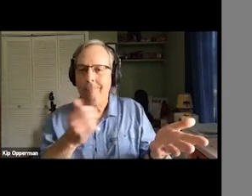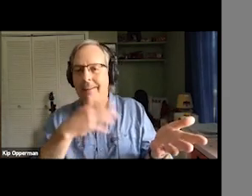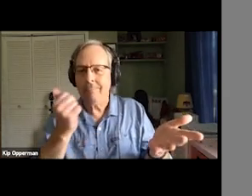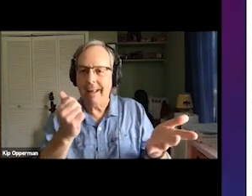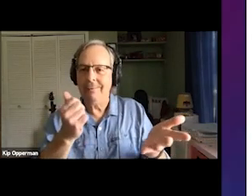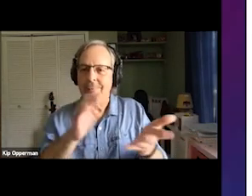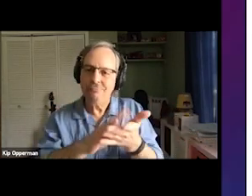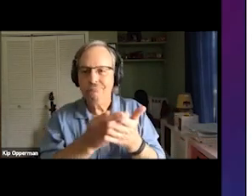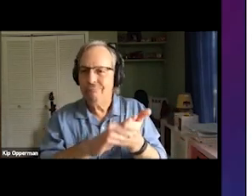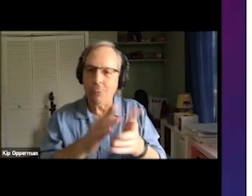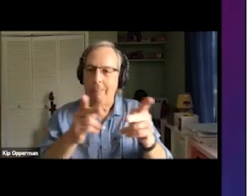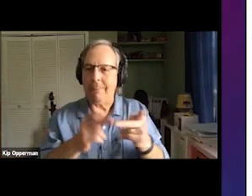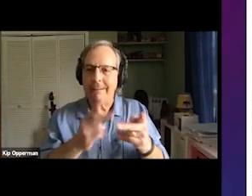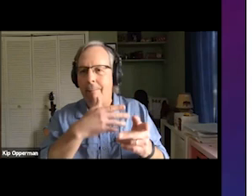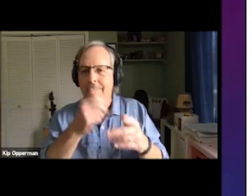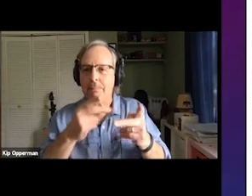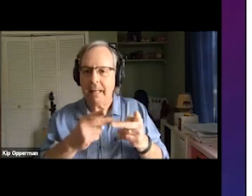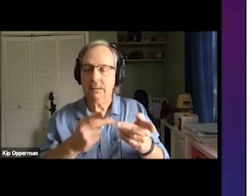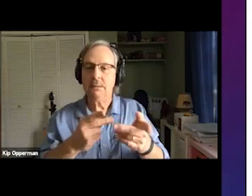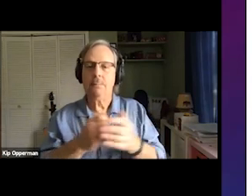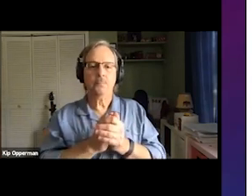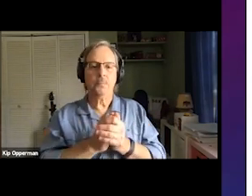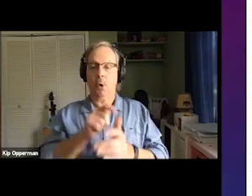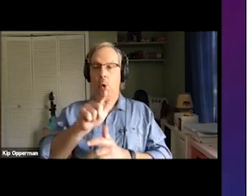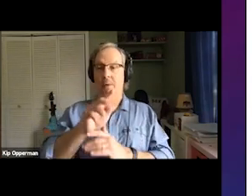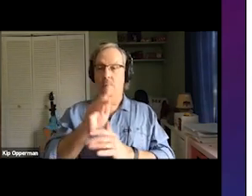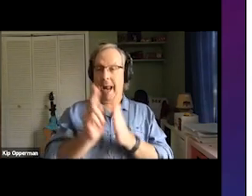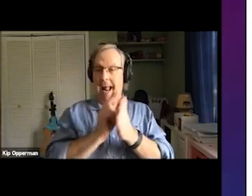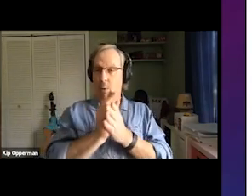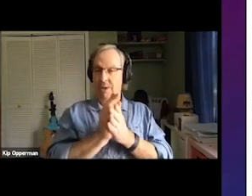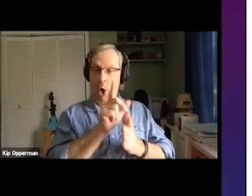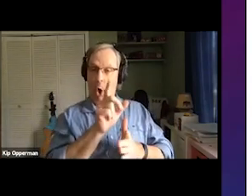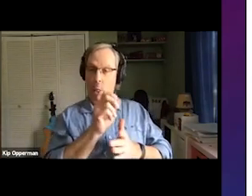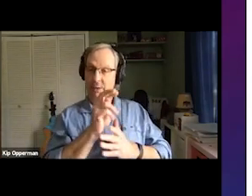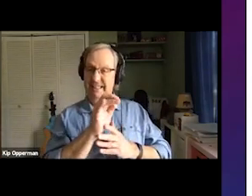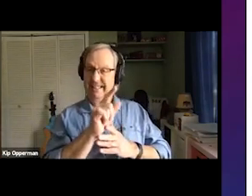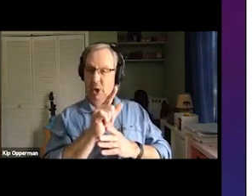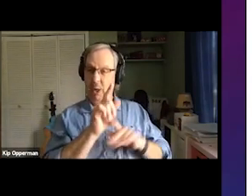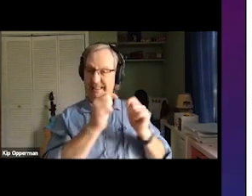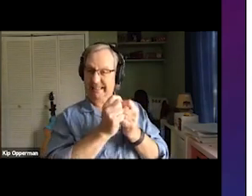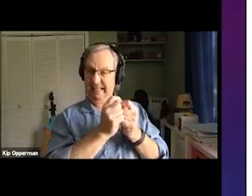Entonces, en 24 horas, nuestro equipo de logística, y aquí está Tunisia y parte de nuestro personal médico,